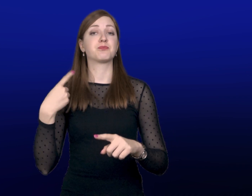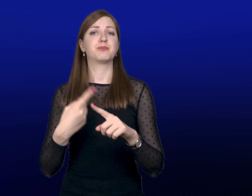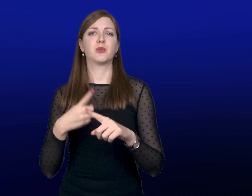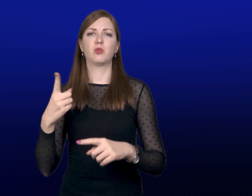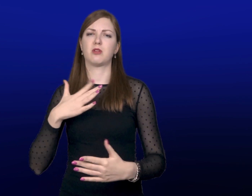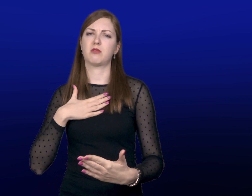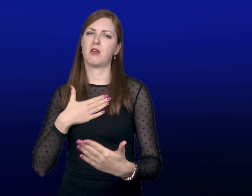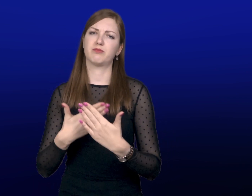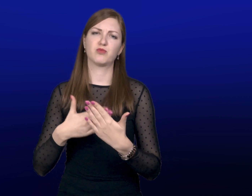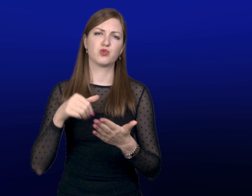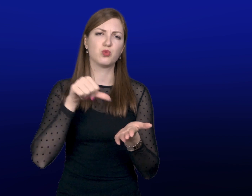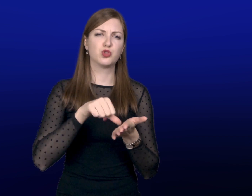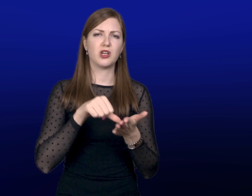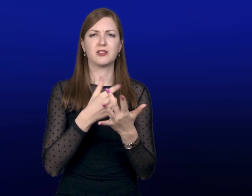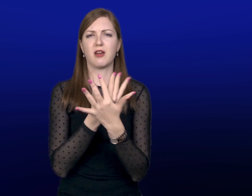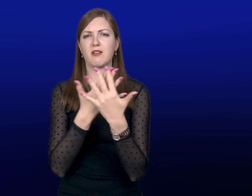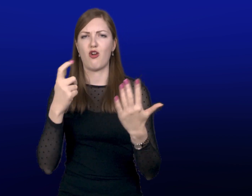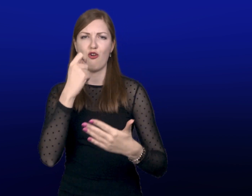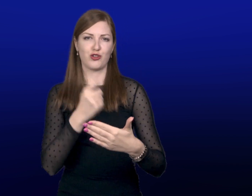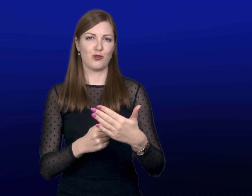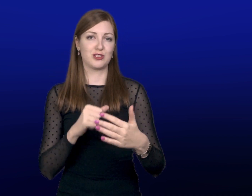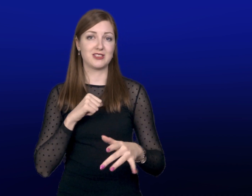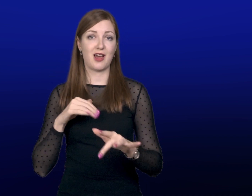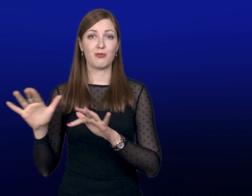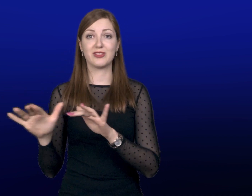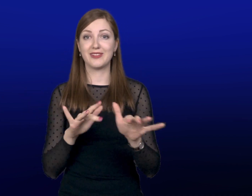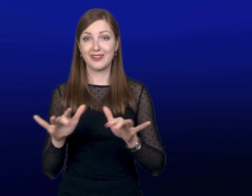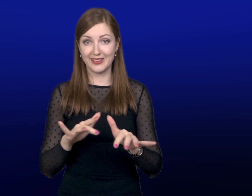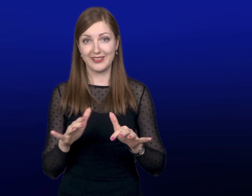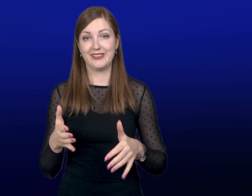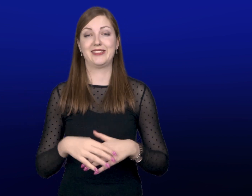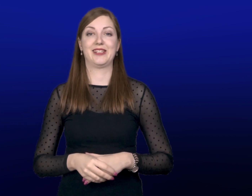Она также принимала активное участие в художественной самодеятельности.